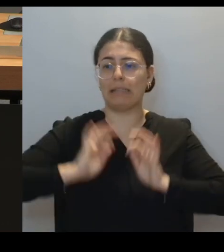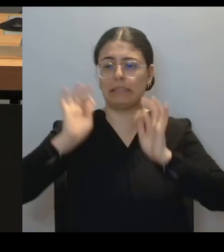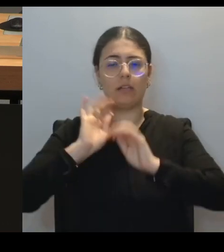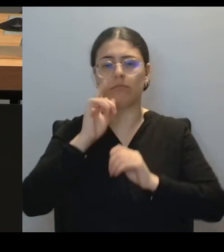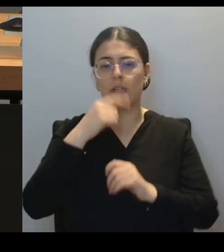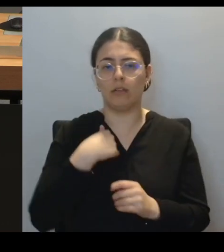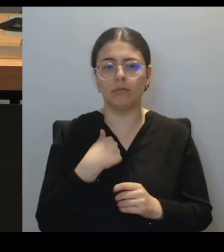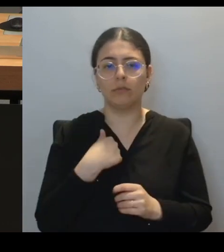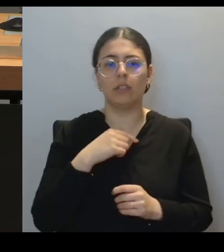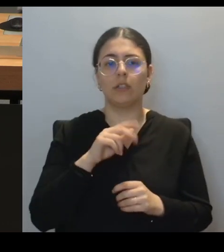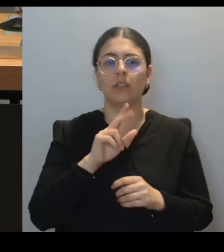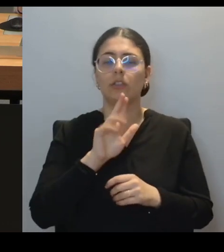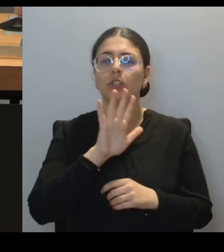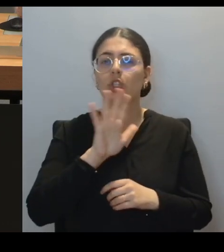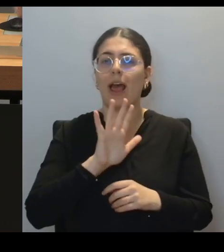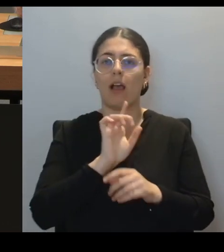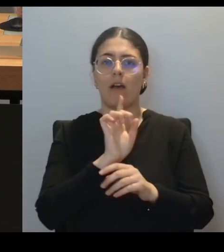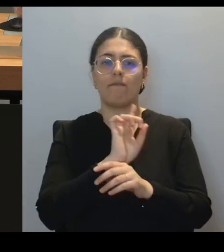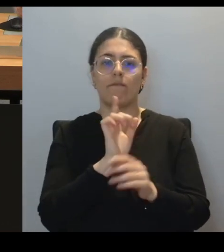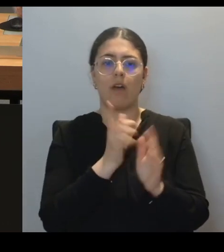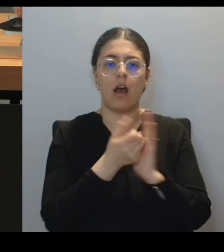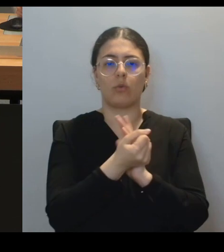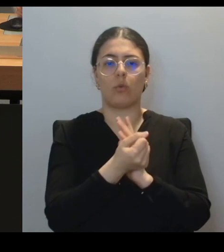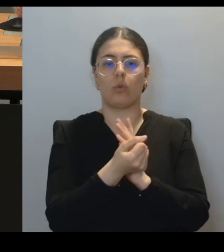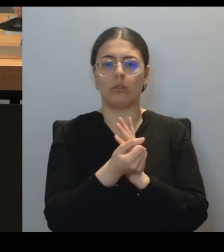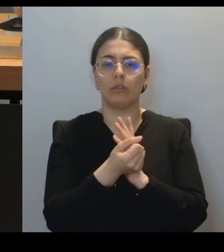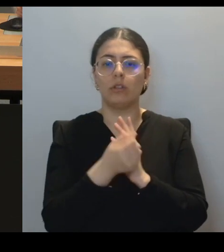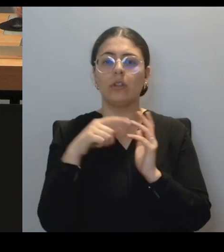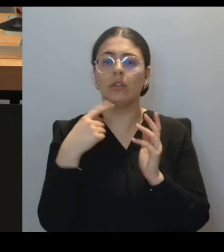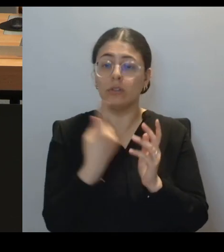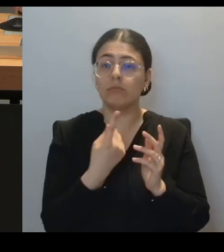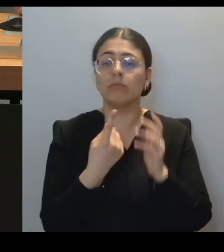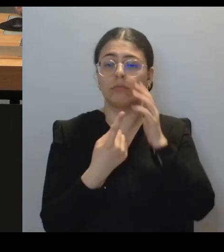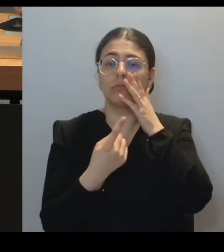durchaus dazu geeignet sein kann, kriminelles Handeln aufzuklären.